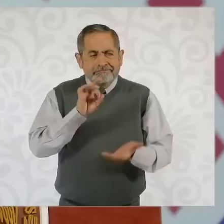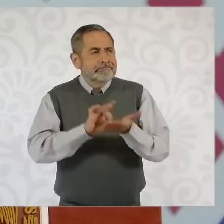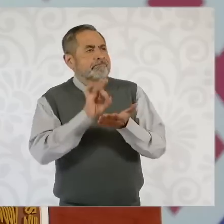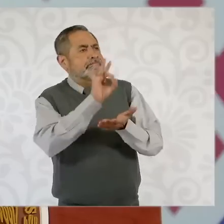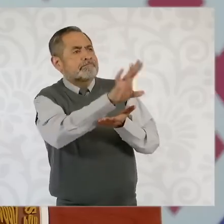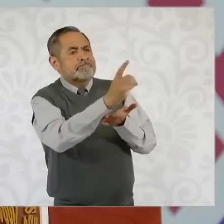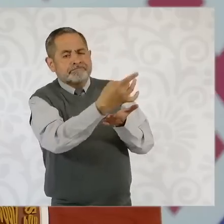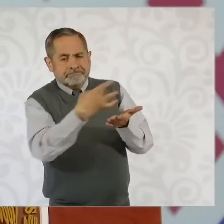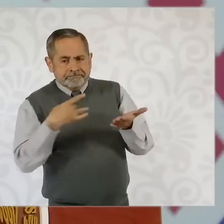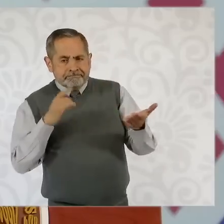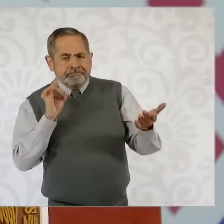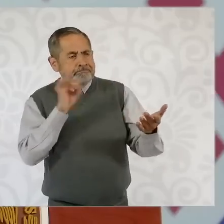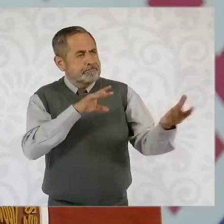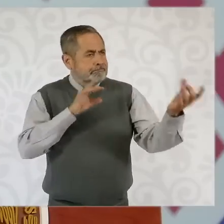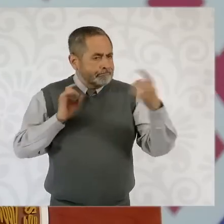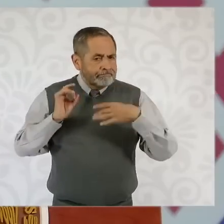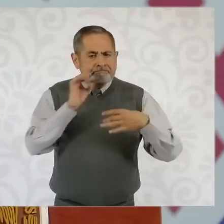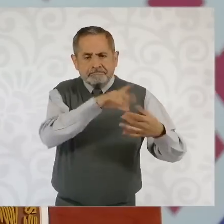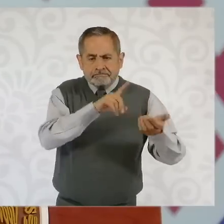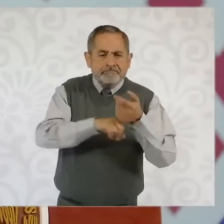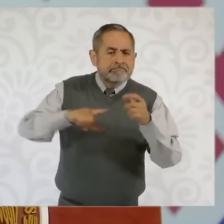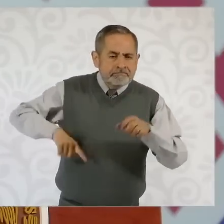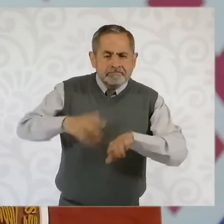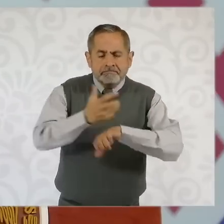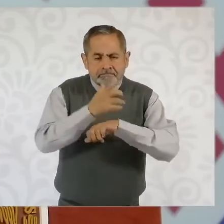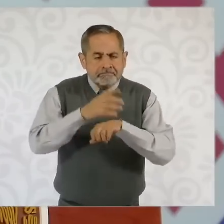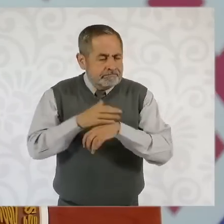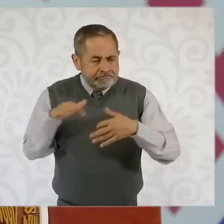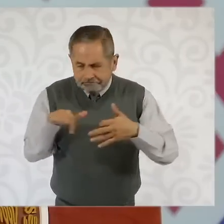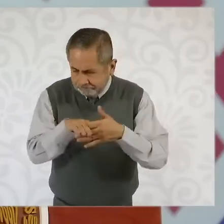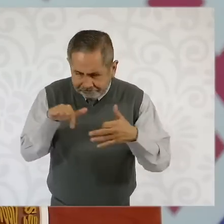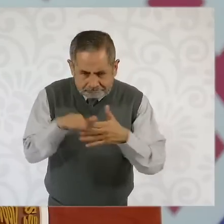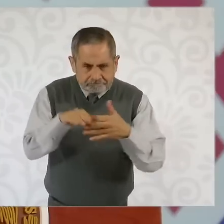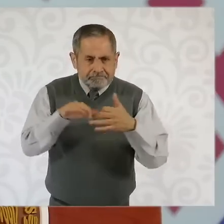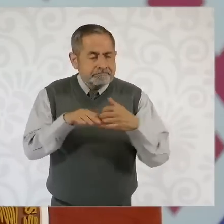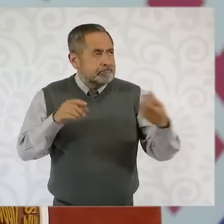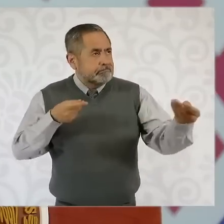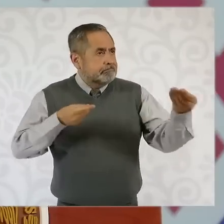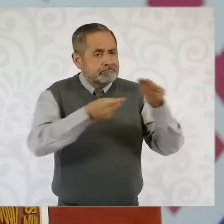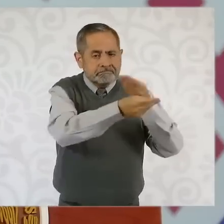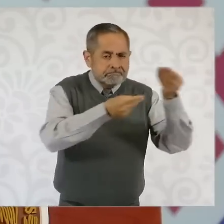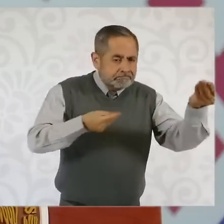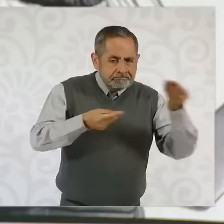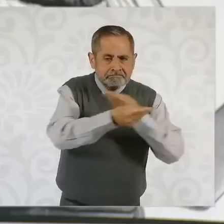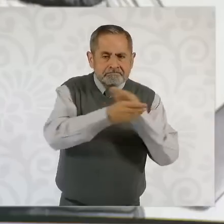tanto del gobierno de Estados Unidos a México como de México a Estados Unidos de estas operaciones